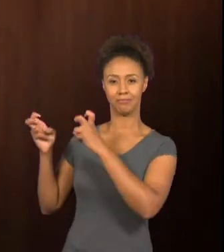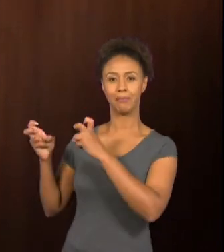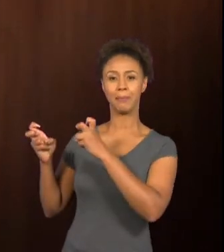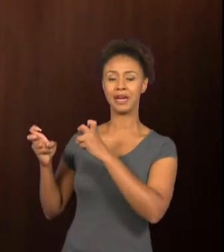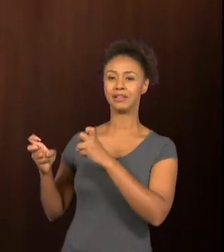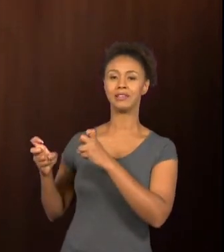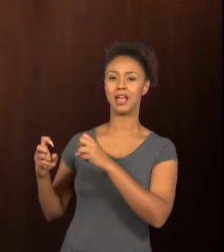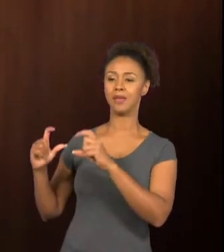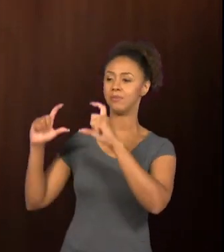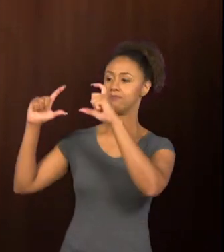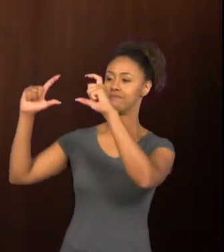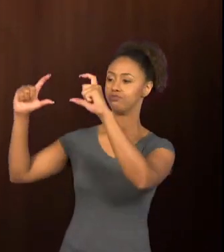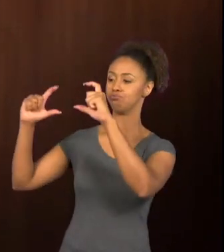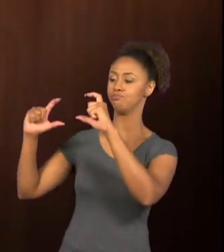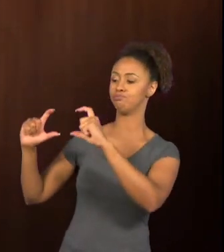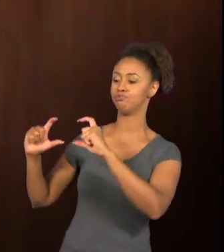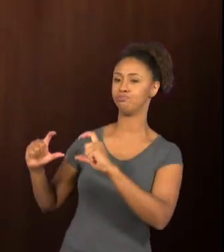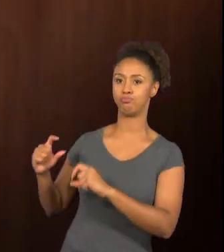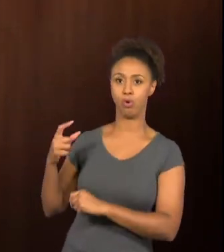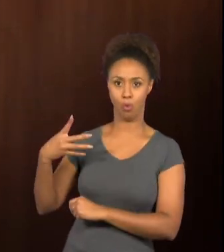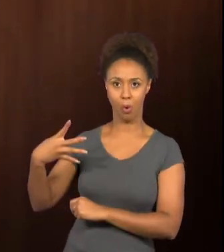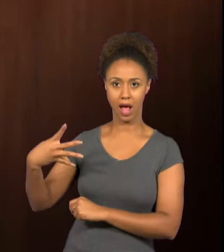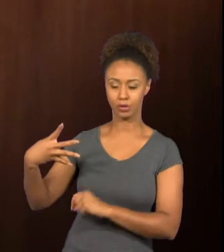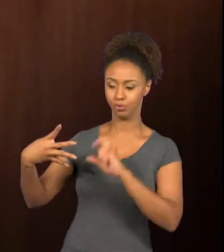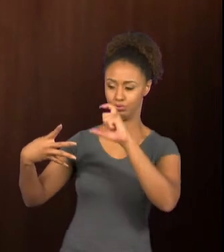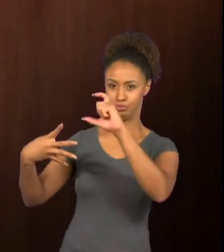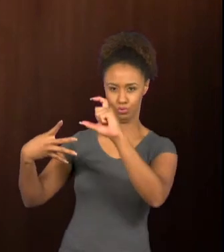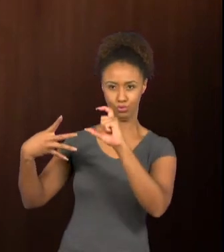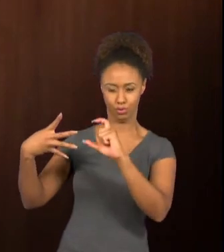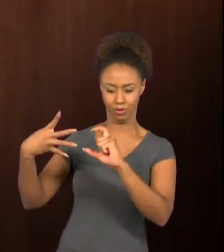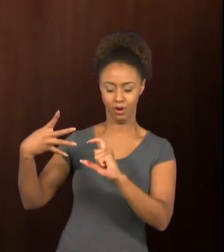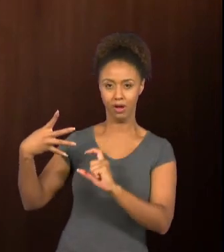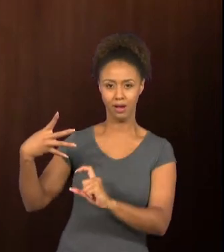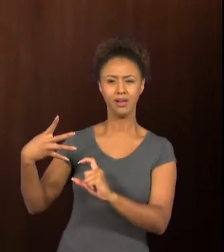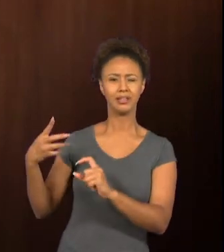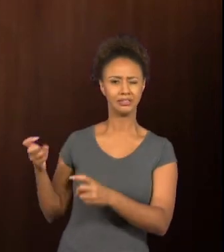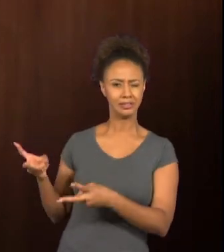QUARTETOS, COMO EXISTE A MENÇÃO AOS MORTOS DESSE